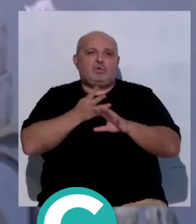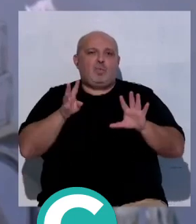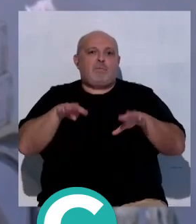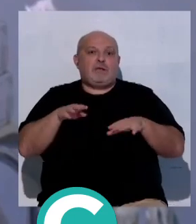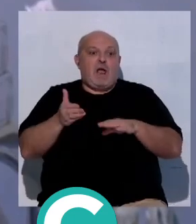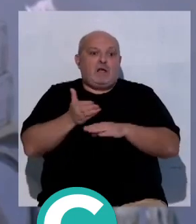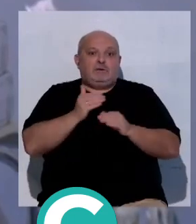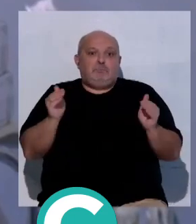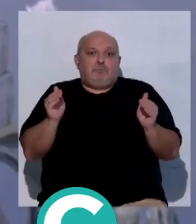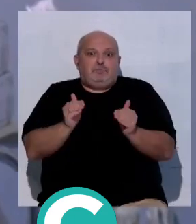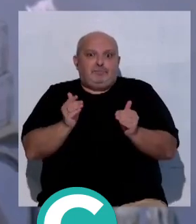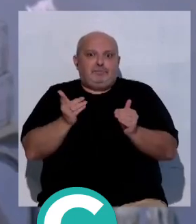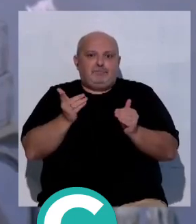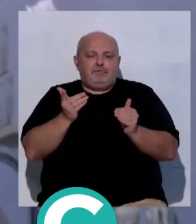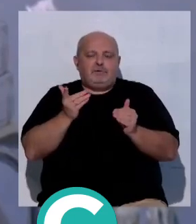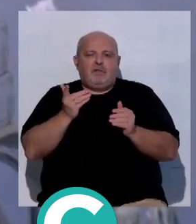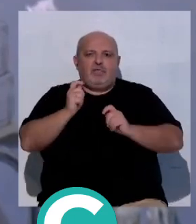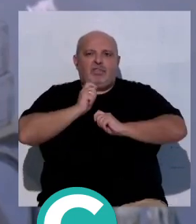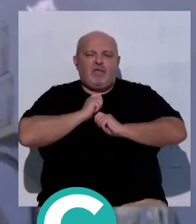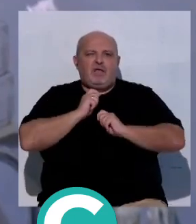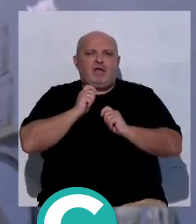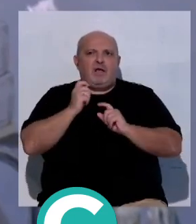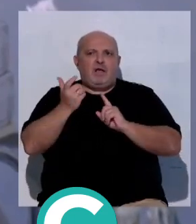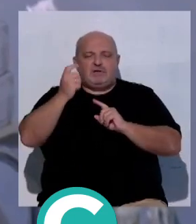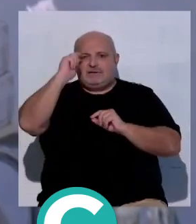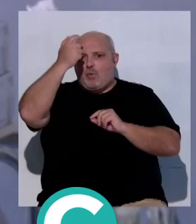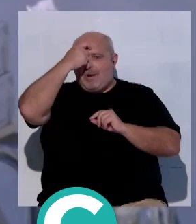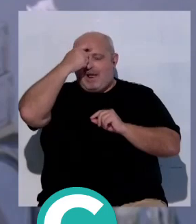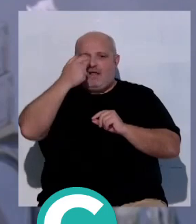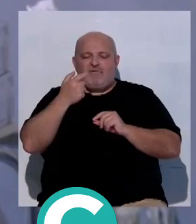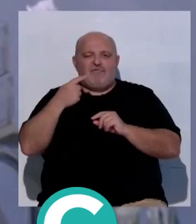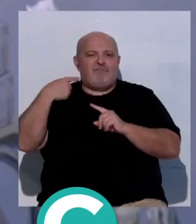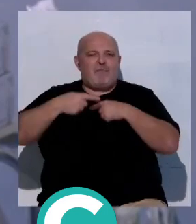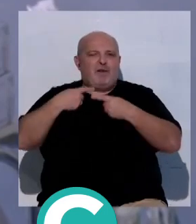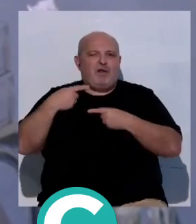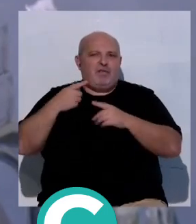del embarazo y por la repercusión de este trauma familiar en el futuro desarrollo de los niños y